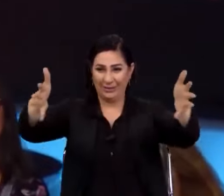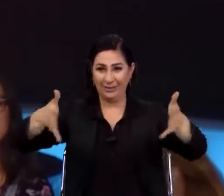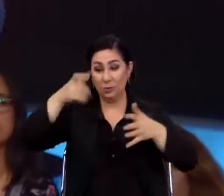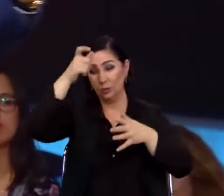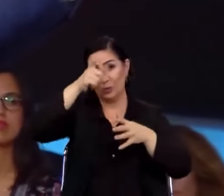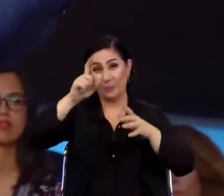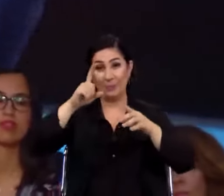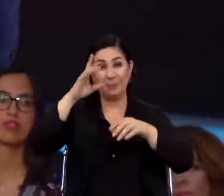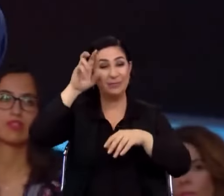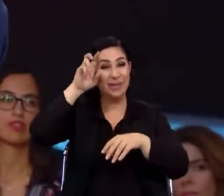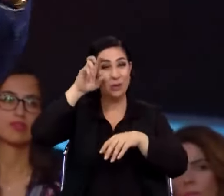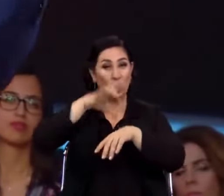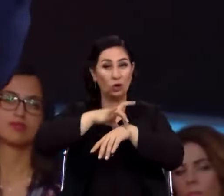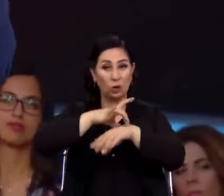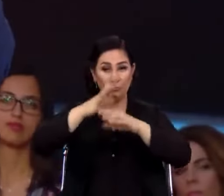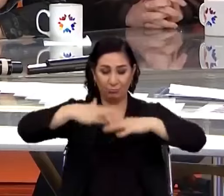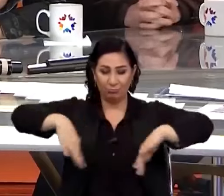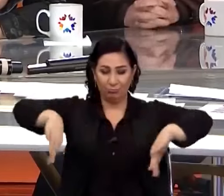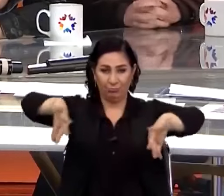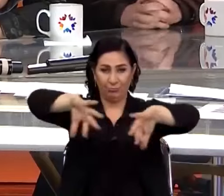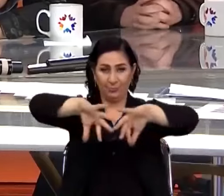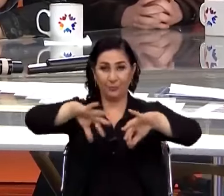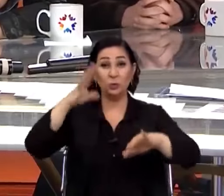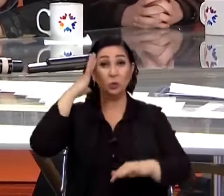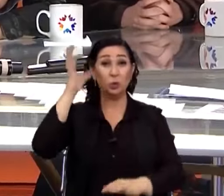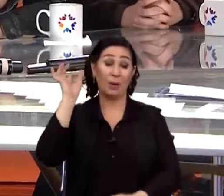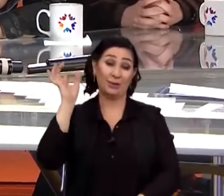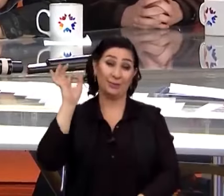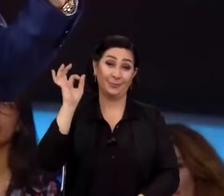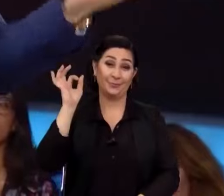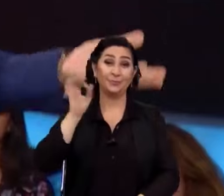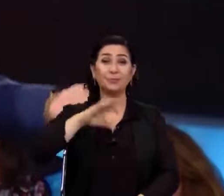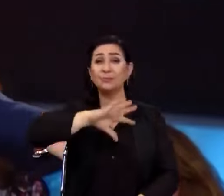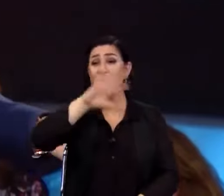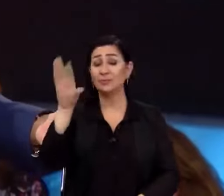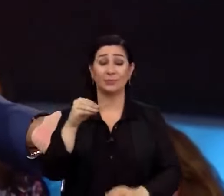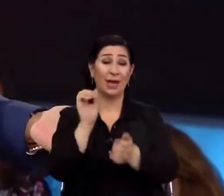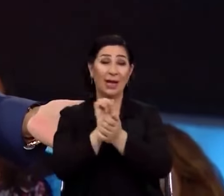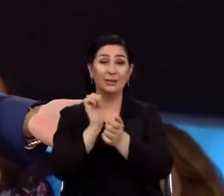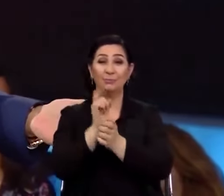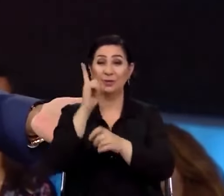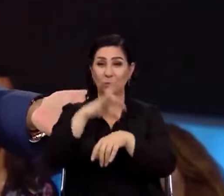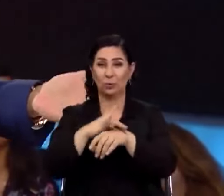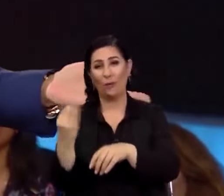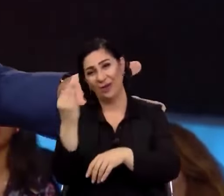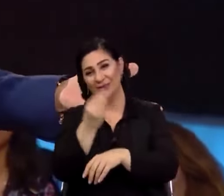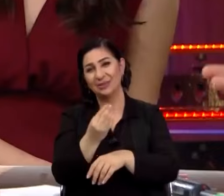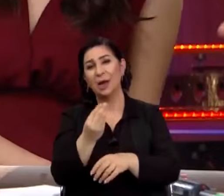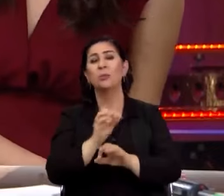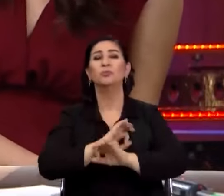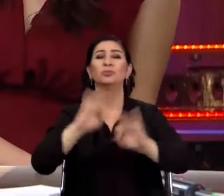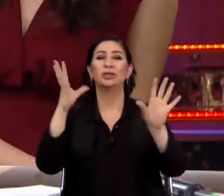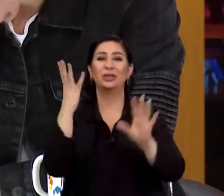Psikiyatr psikiyatra heyeti uzman Yani herkes ailesinden bir doktor verse değil